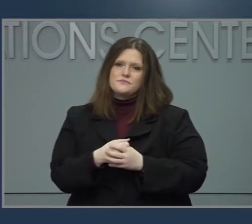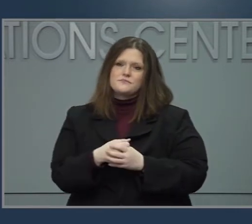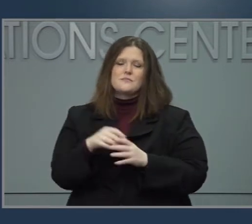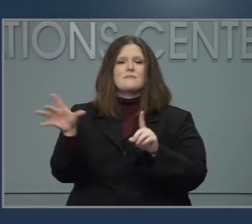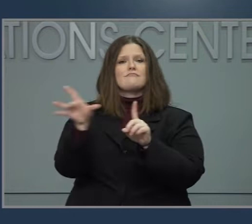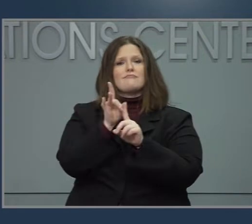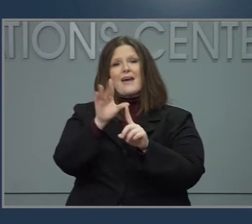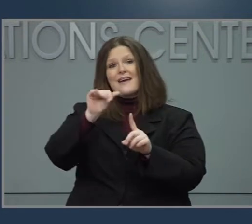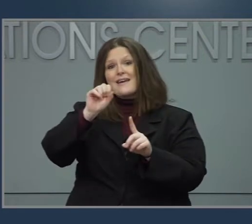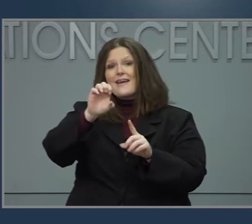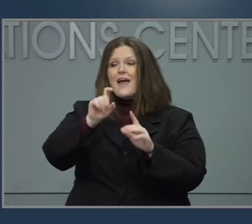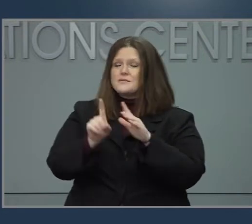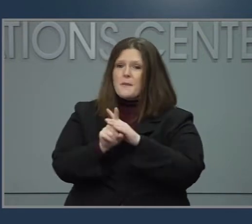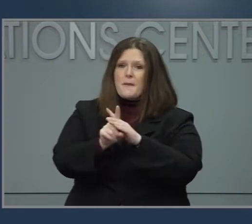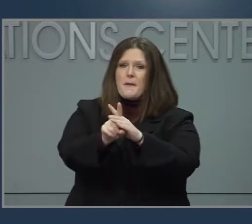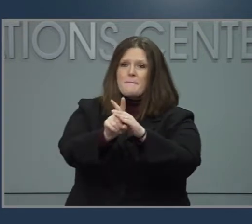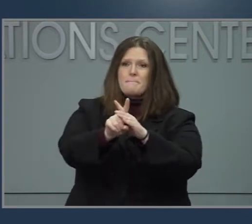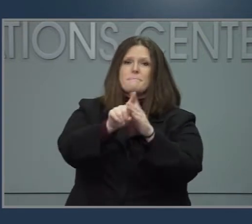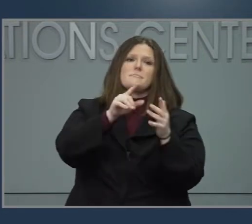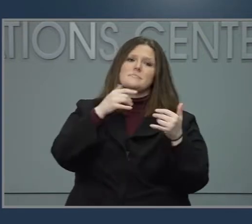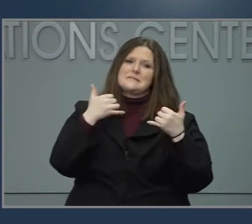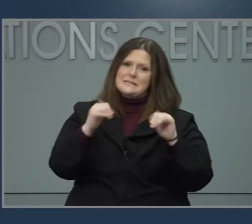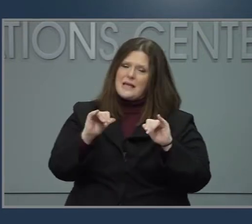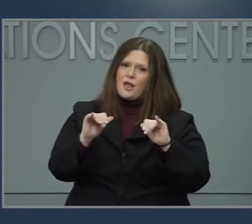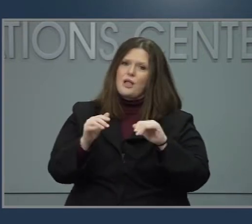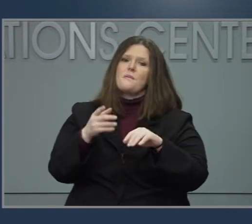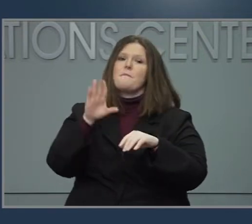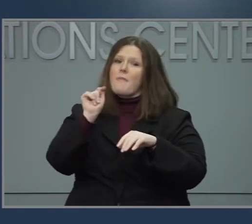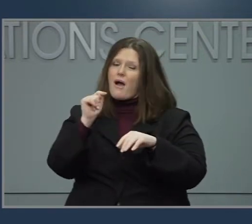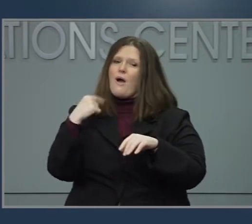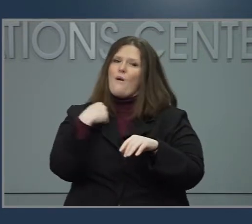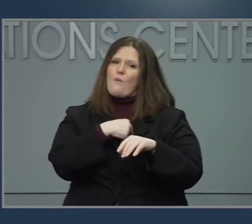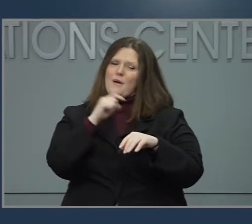estas nuevas variantes de covid en el Estado tenemos que seguir cuidándonos que en una línea